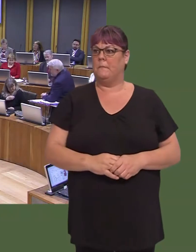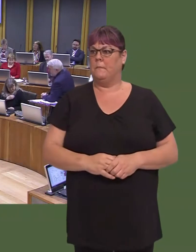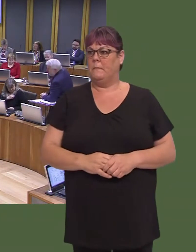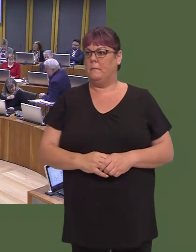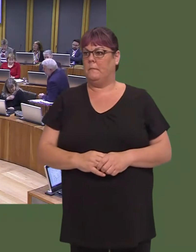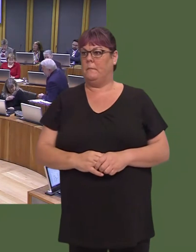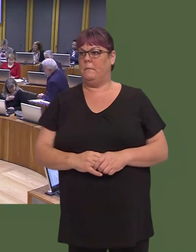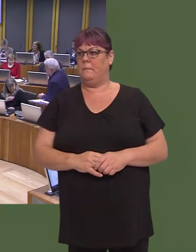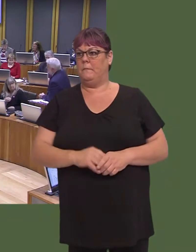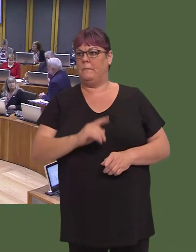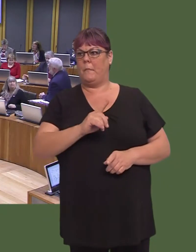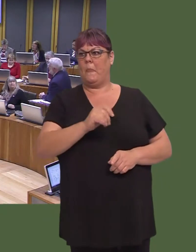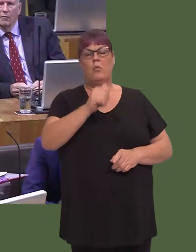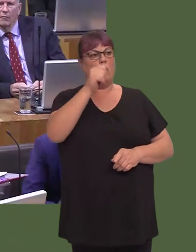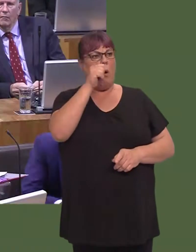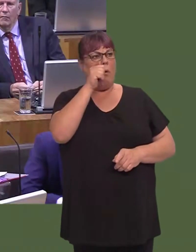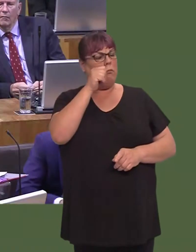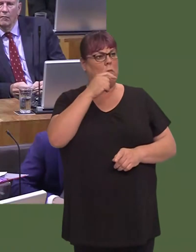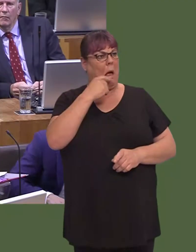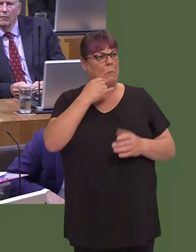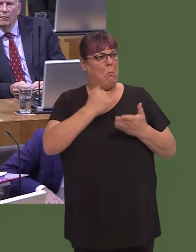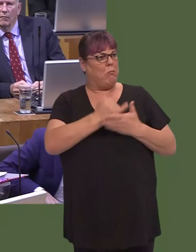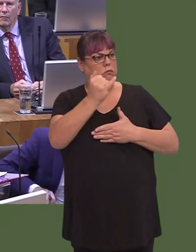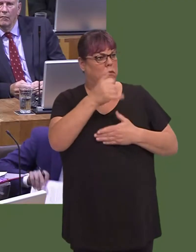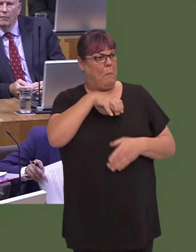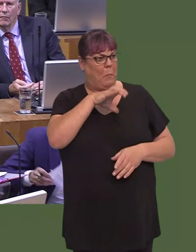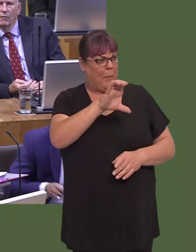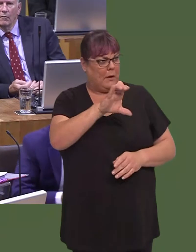newydd, ac agorwyd mynedfa i'r parc. Fe addawyd o leiaf 1,500 o swyddi. Deunaw mlynedd yn